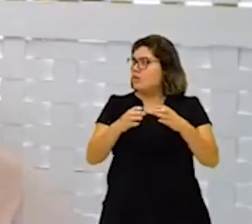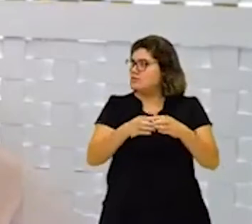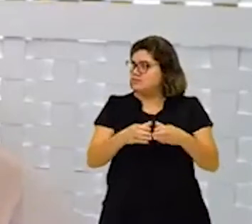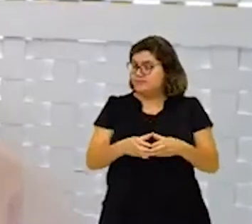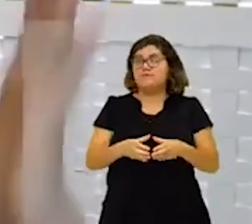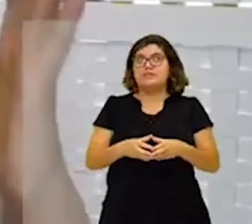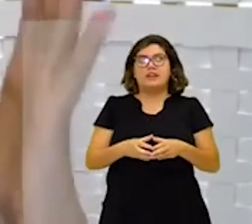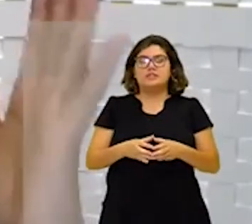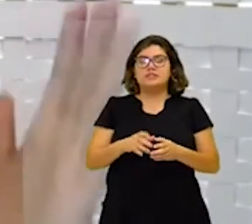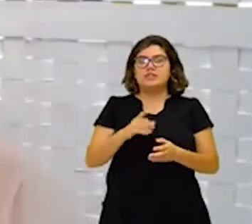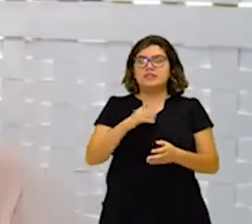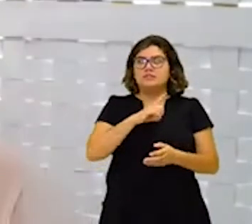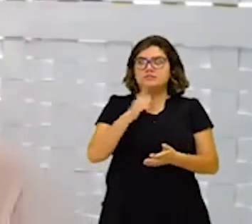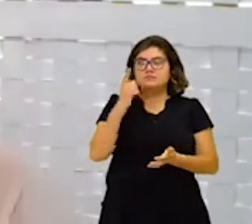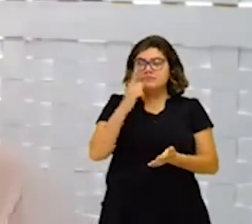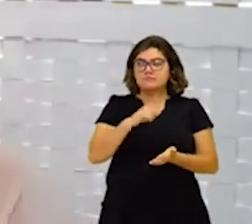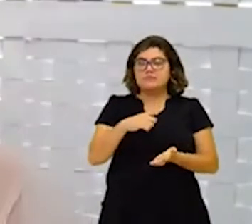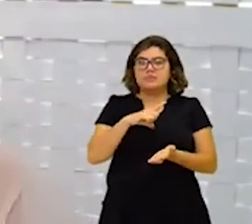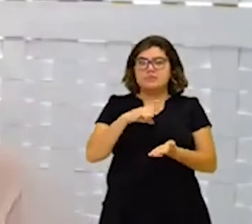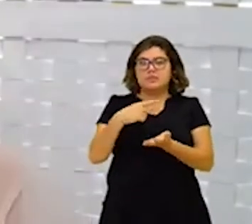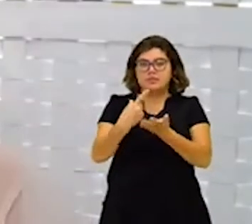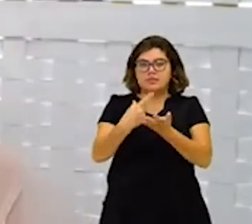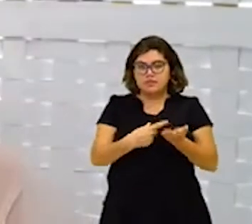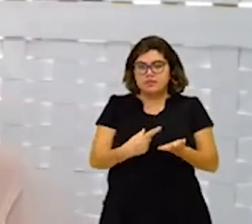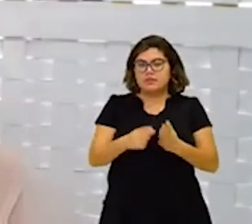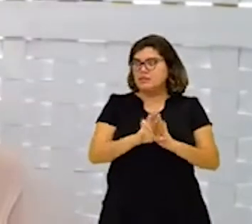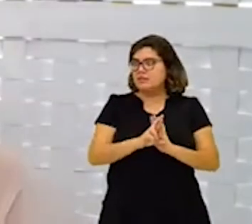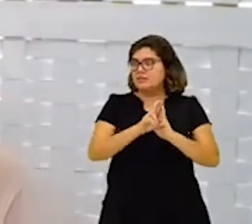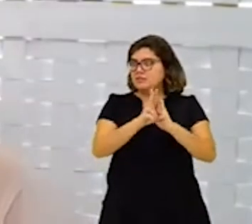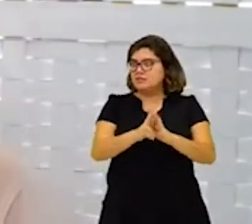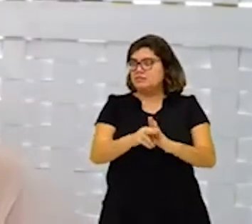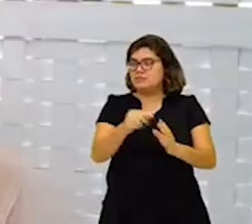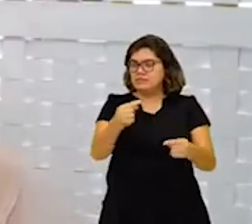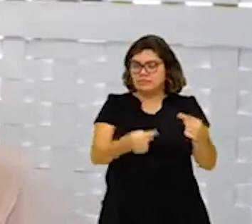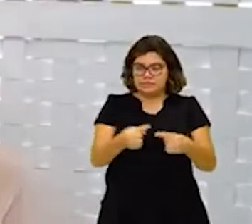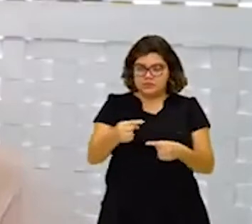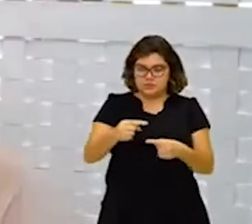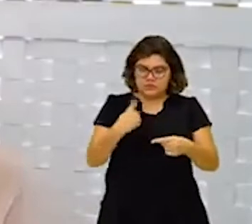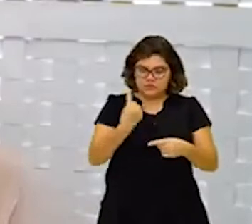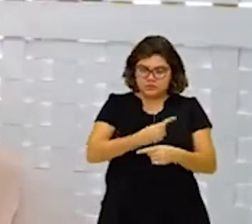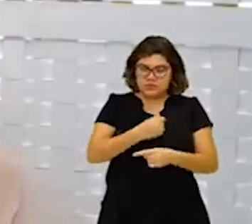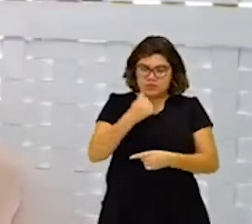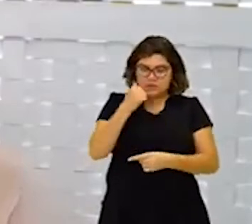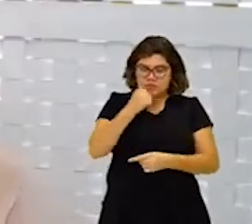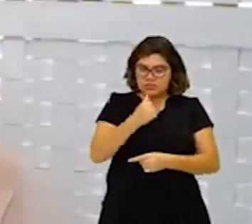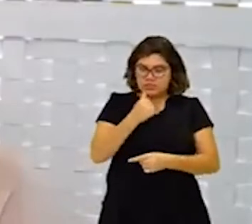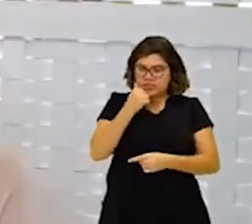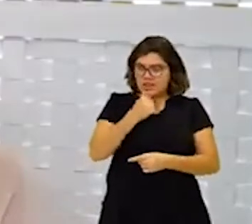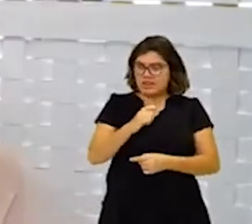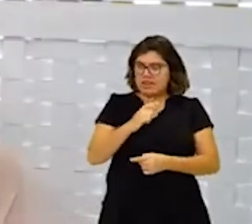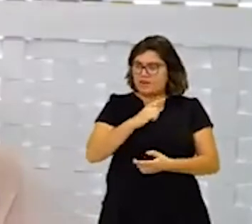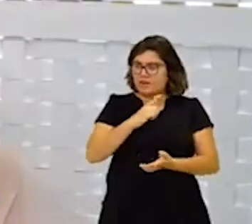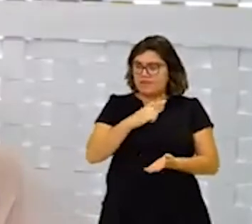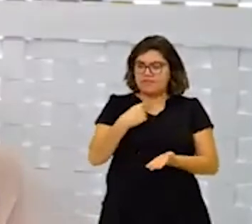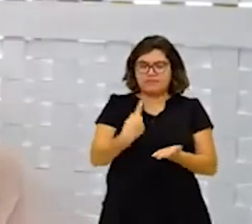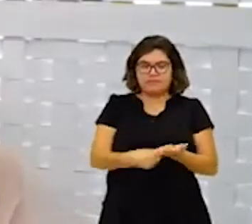como aqueles que são a representação do político que nós enquanto mulheres negras lgbts um dia nós